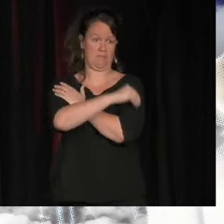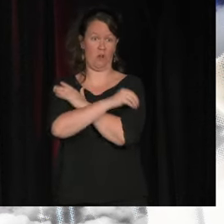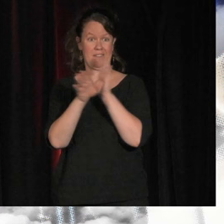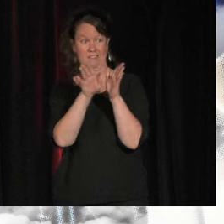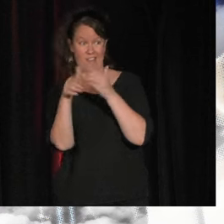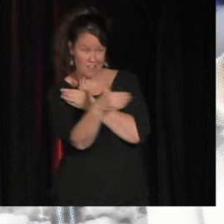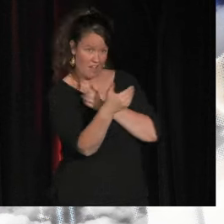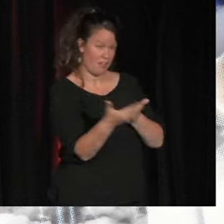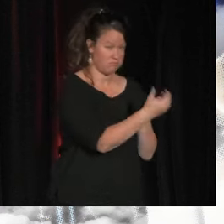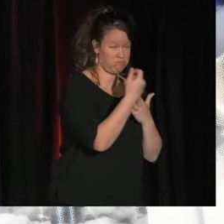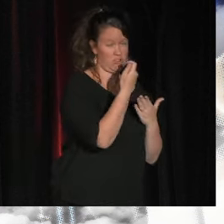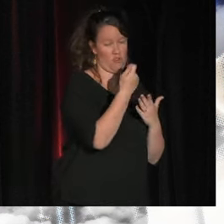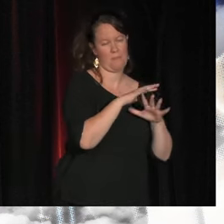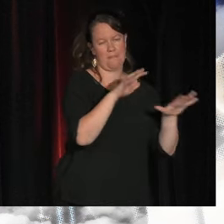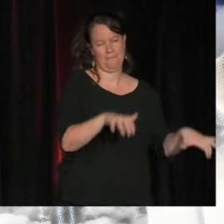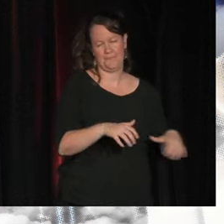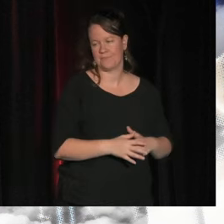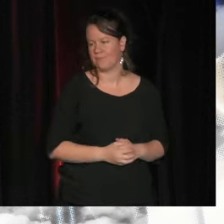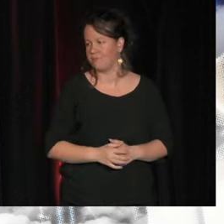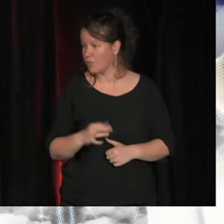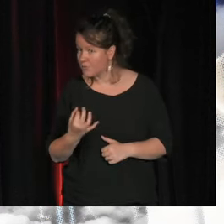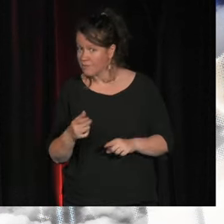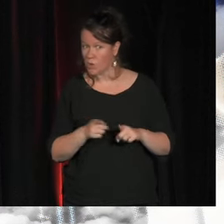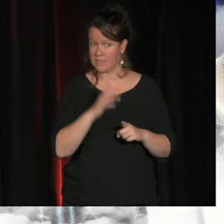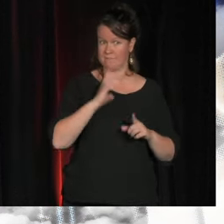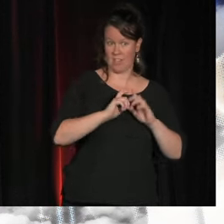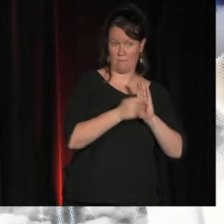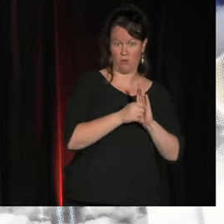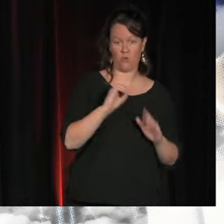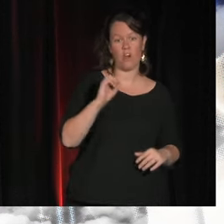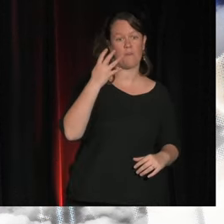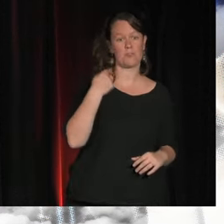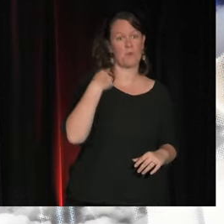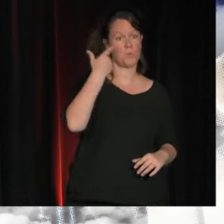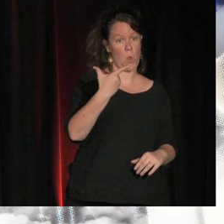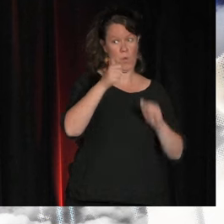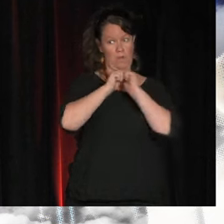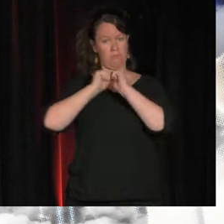Et on peut commencer à l'évoquer maintenant, mais il y avait eu l'annonce d'Overwatch 2, aussi, parce que là, en termes de temporalité, c'est 2019.